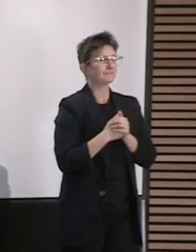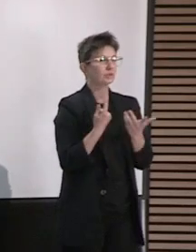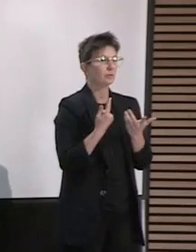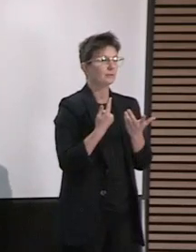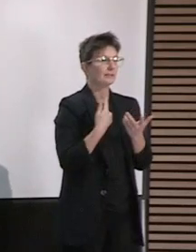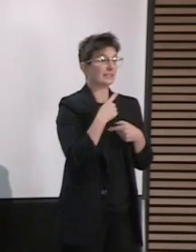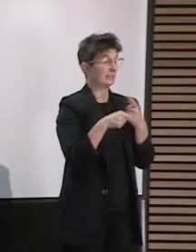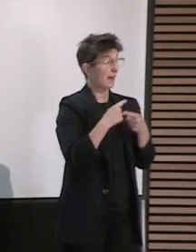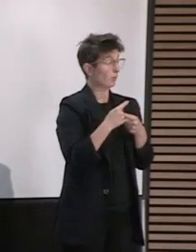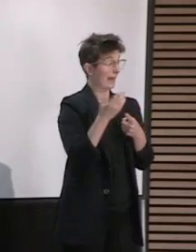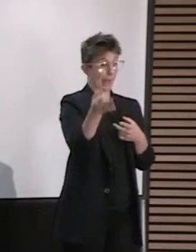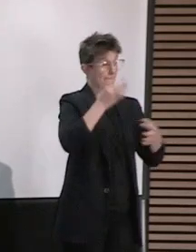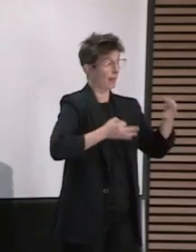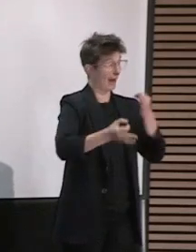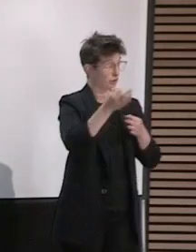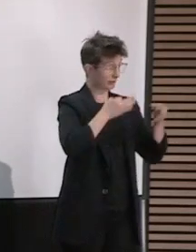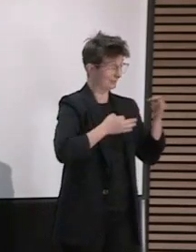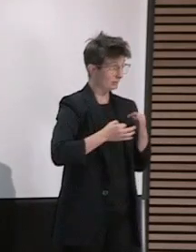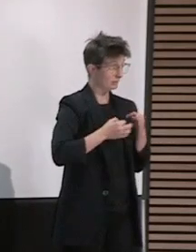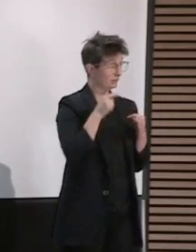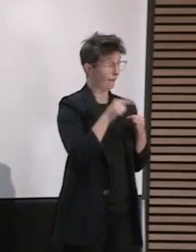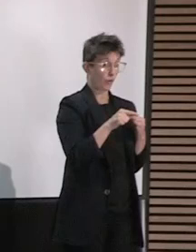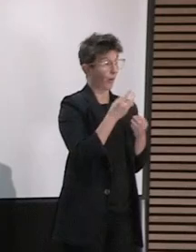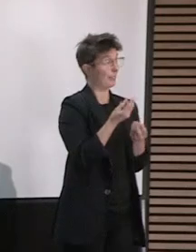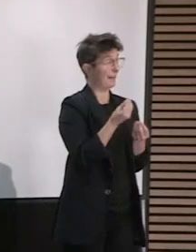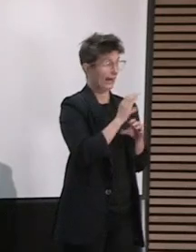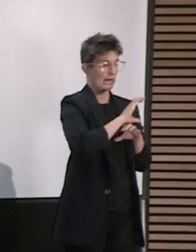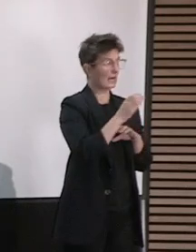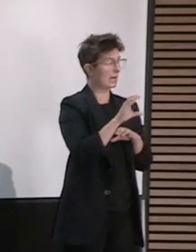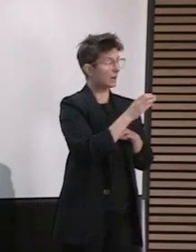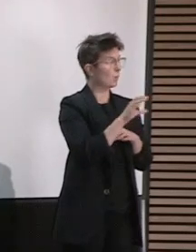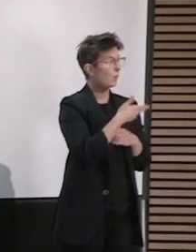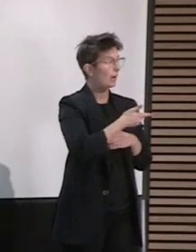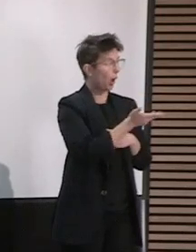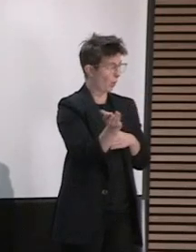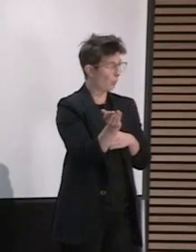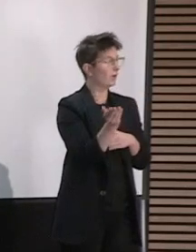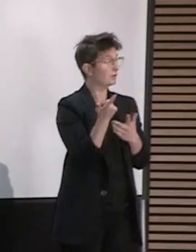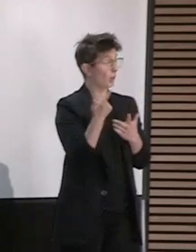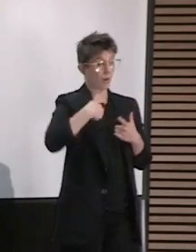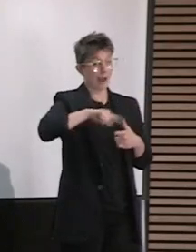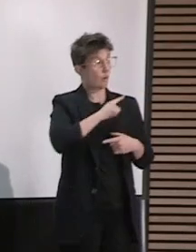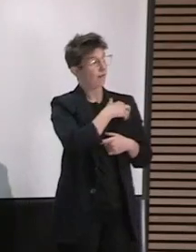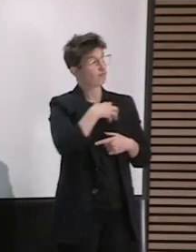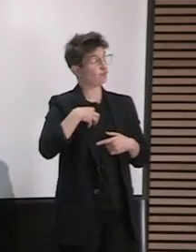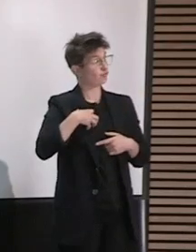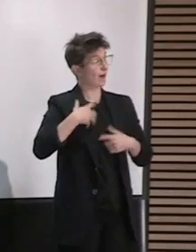te Rp Hoahoa Infrastruktur. 1,900 nga kaupapa i tukuna- i